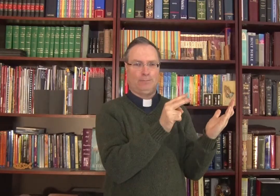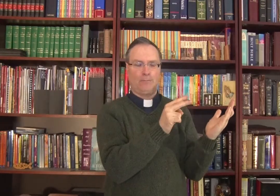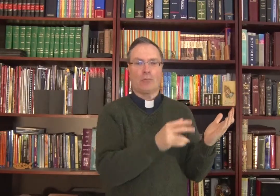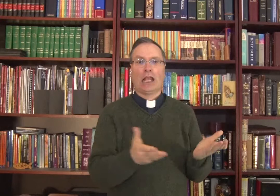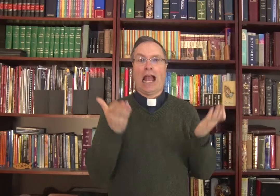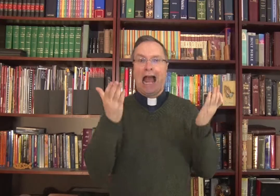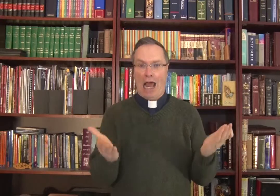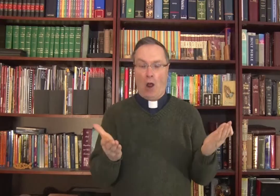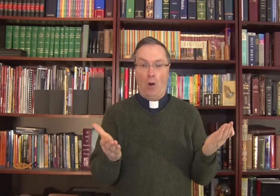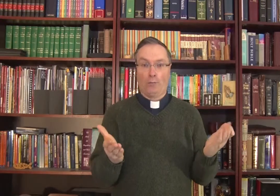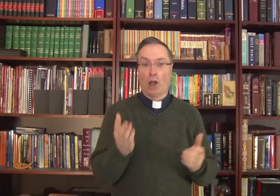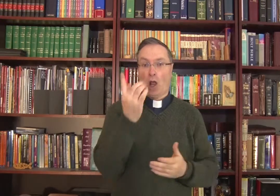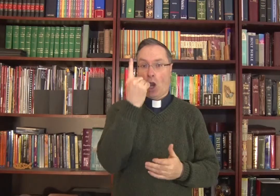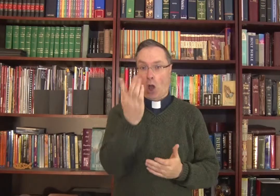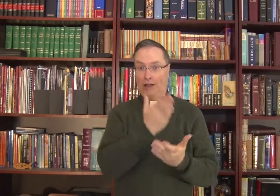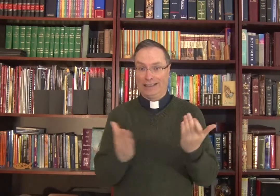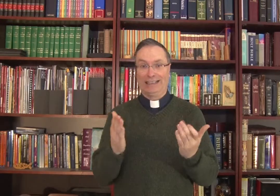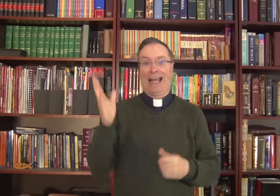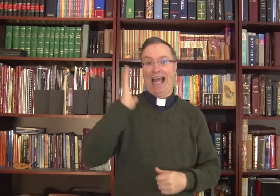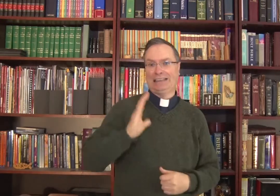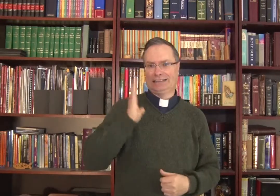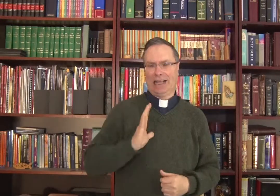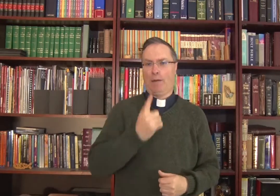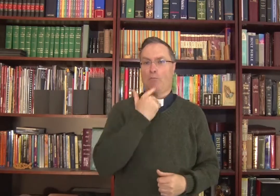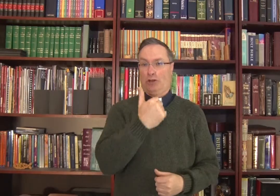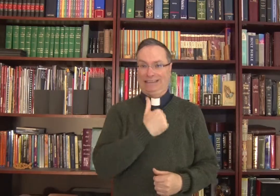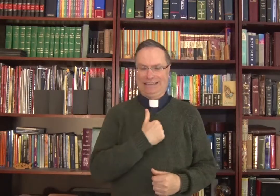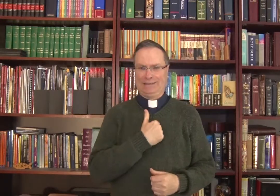Alors l’un des anciens me dit: